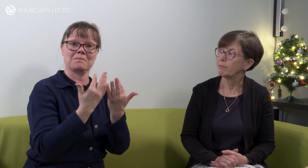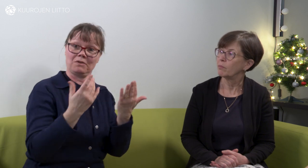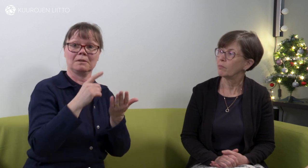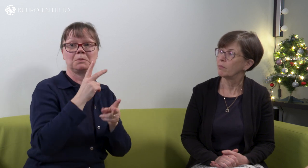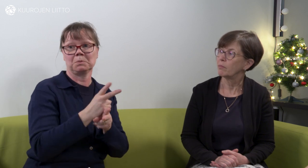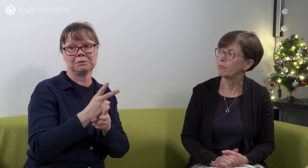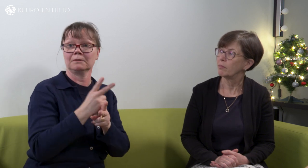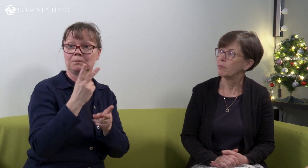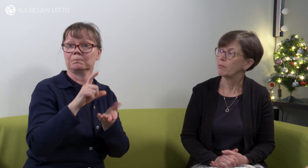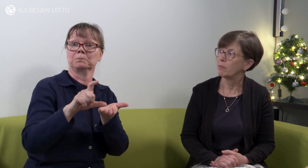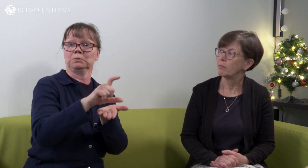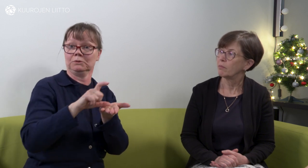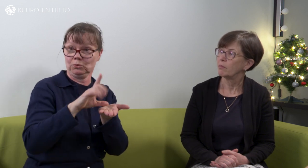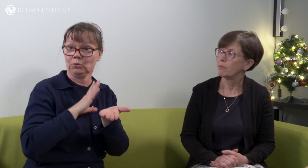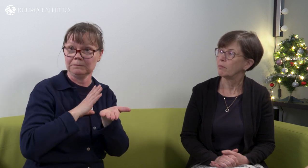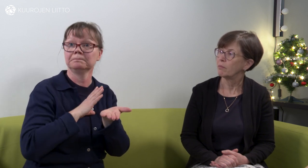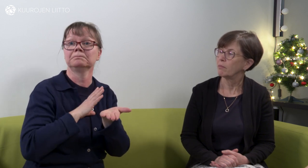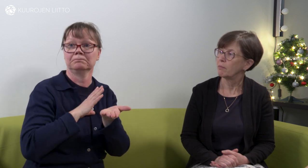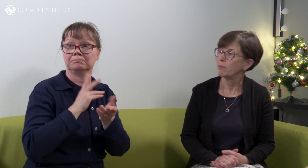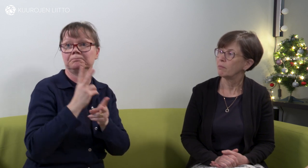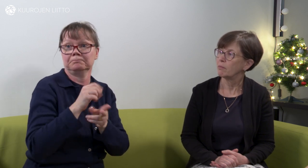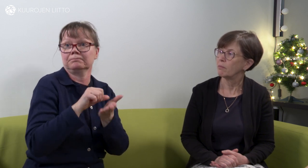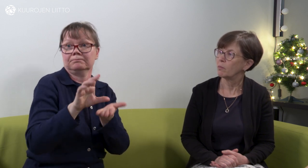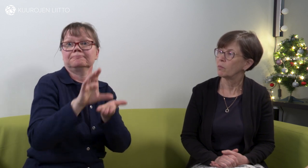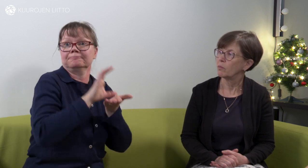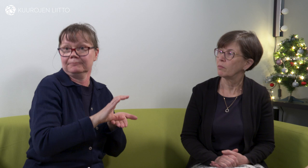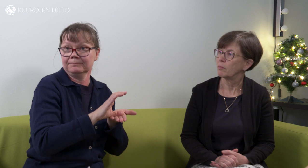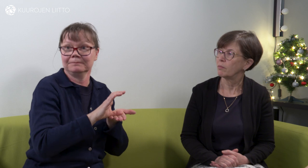Joditabletteja olisi hyvä olla varastossa ainakin kaksi purkkia -